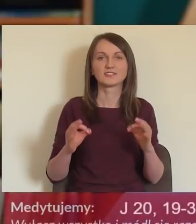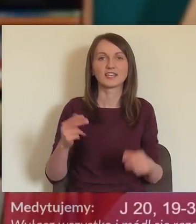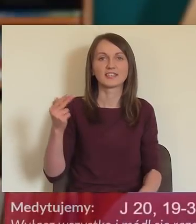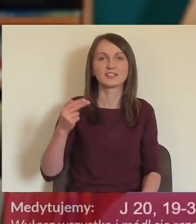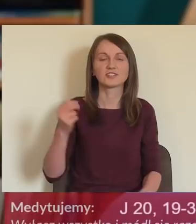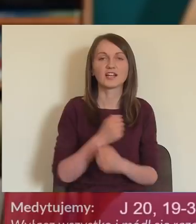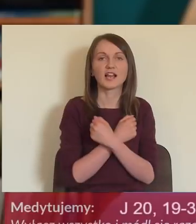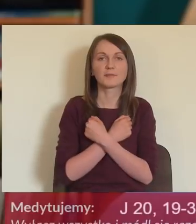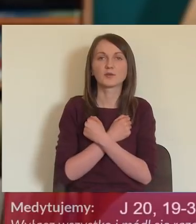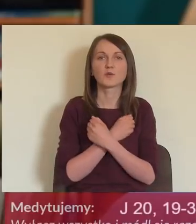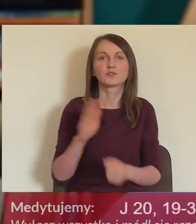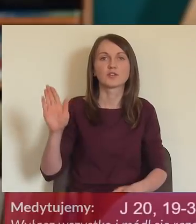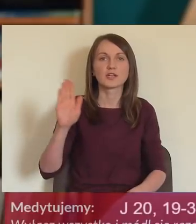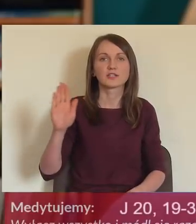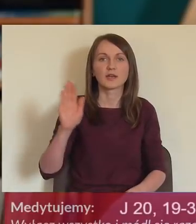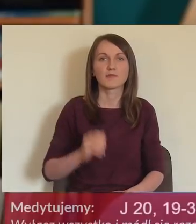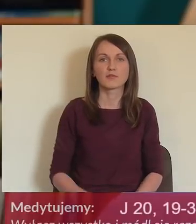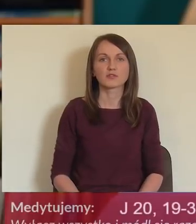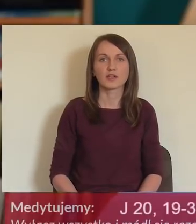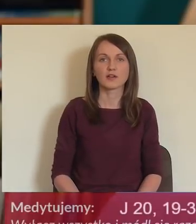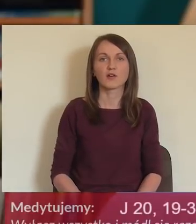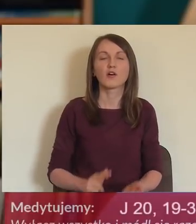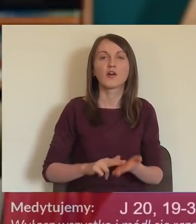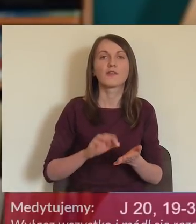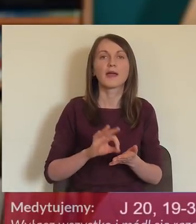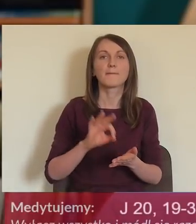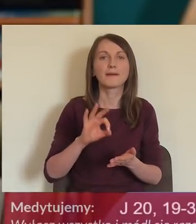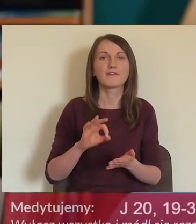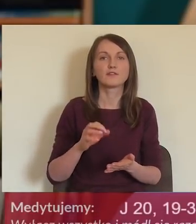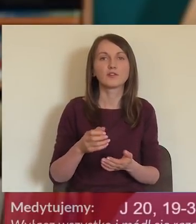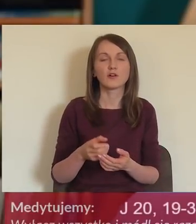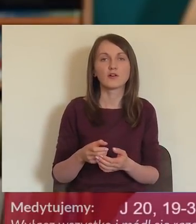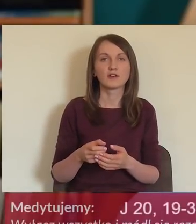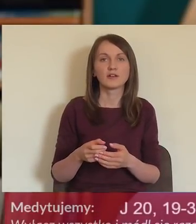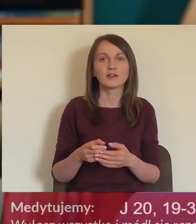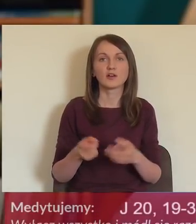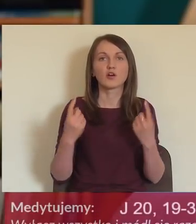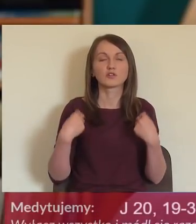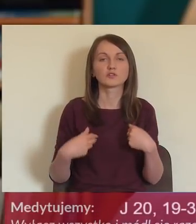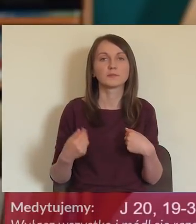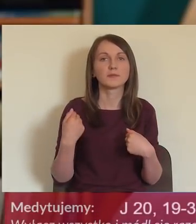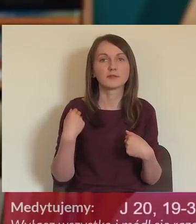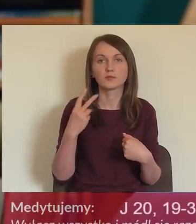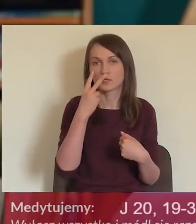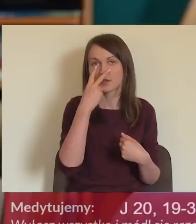Moi drodzy, dzisiaj jest Niedziela Miłosierdzia Bożego, pewnie część z Was widziała Koronkę na naszej Pogłębiarce,